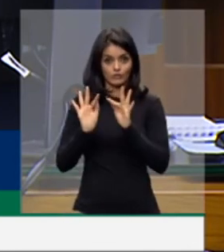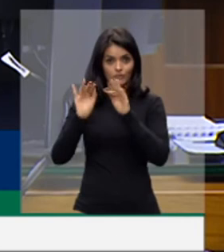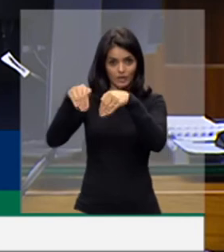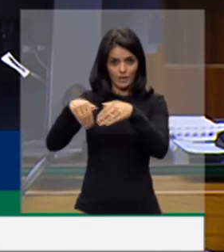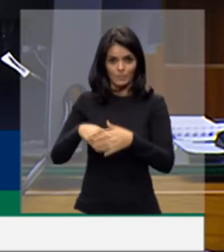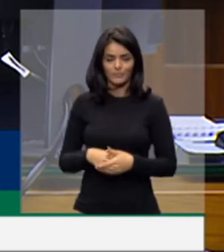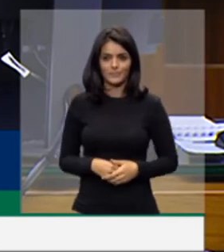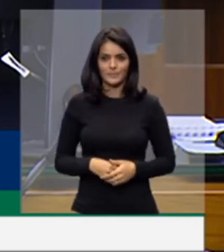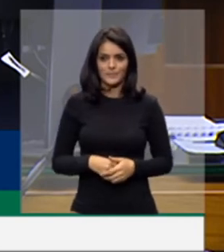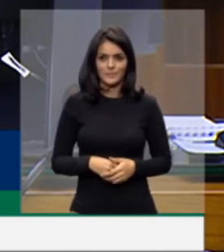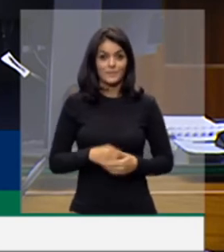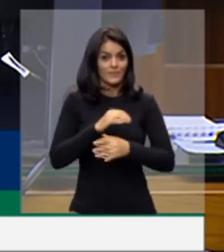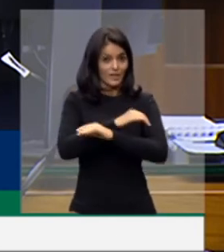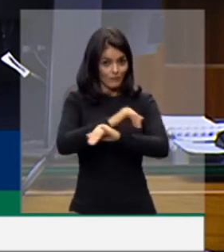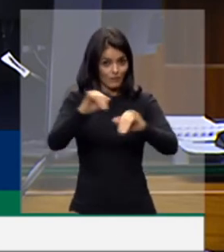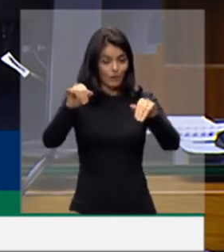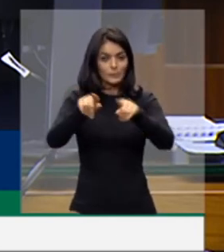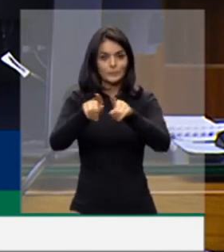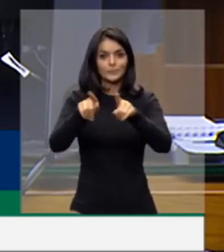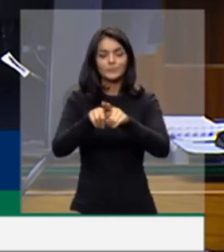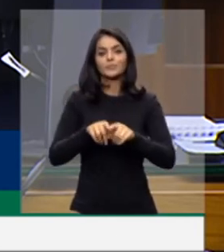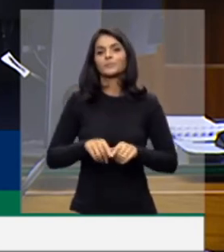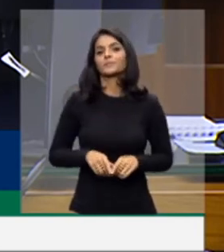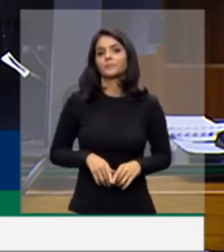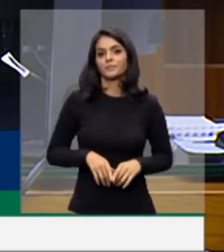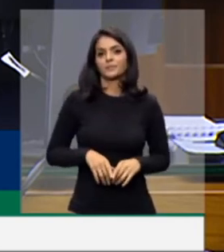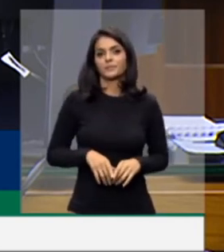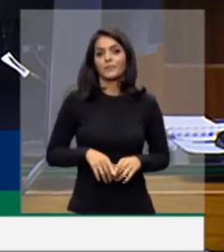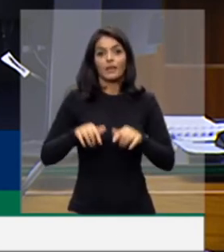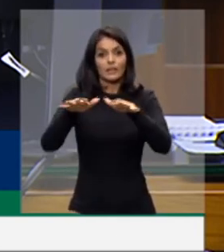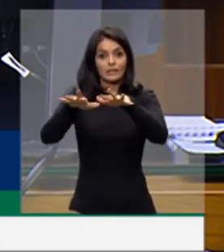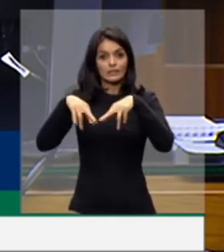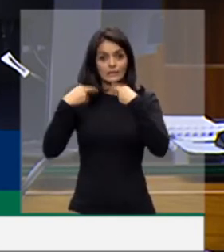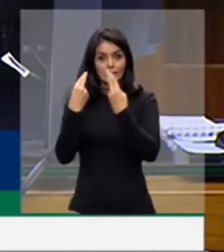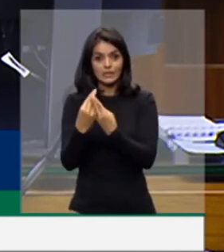HORAS, COM A ORDEM DO DIA DIVULGADA E SERÃO CONFIRMADOS